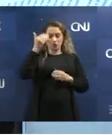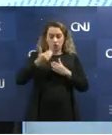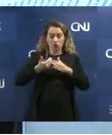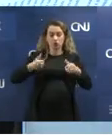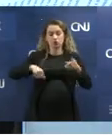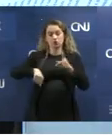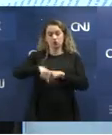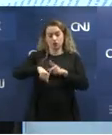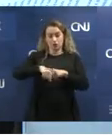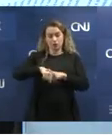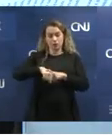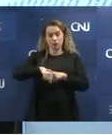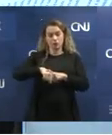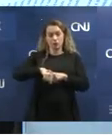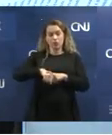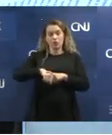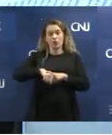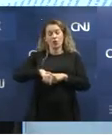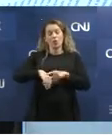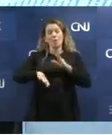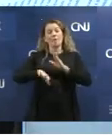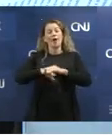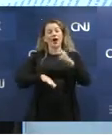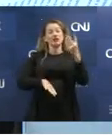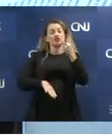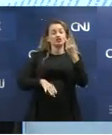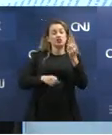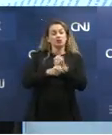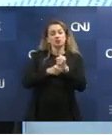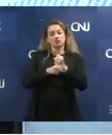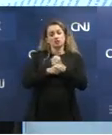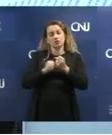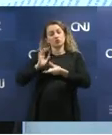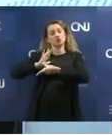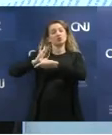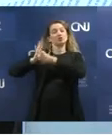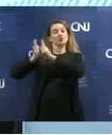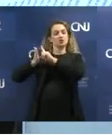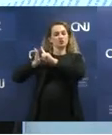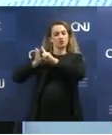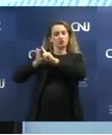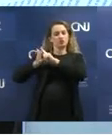Mais de dois anos antes da magistrada ficar doente,